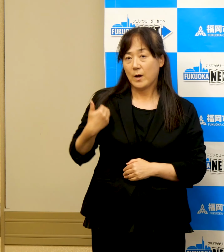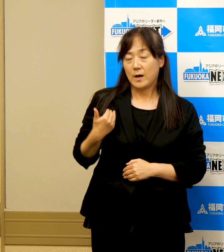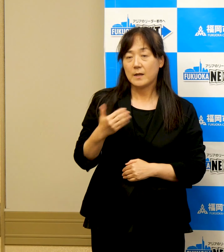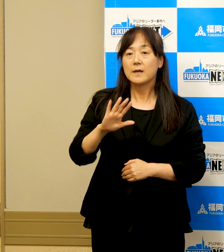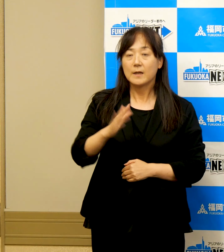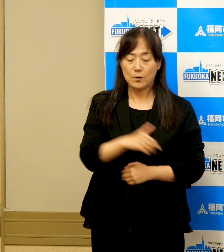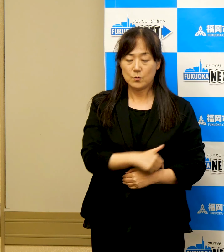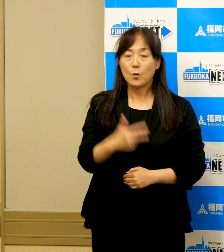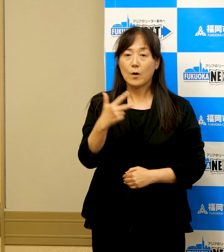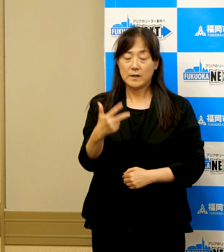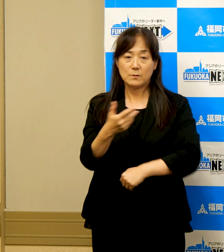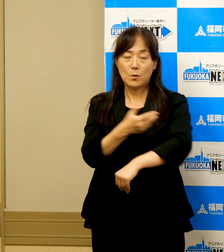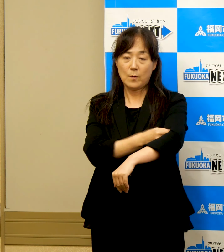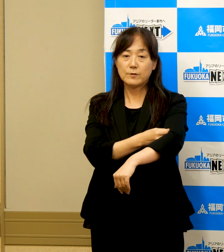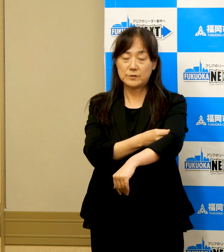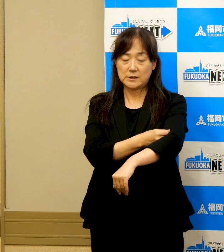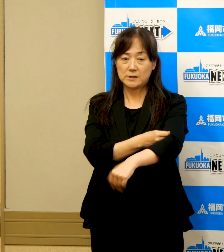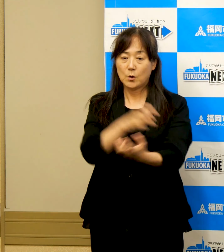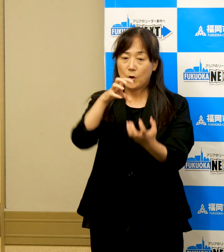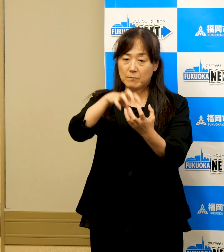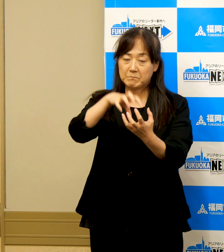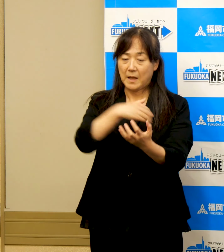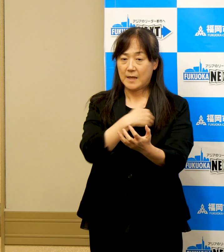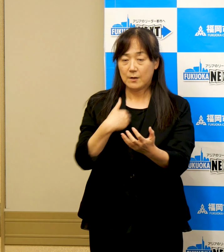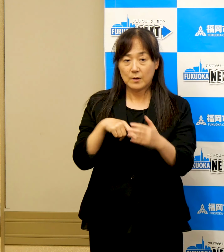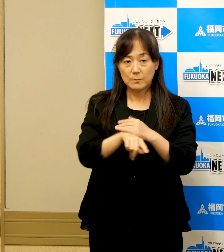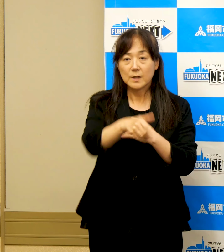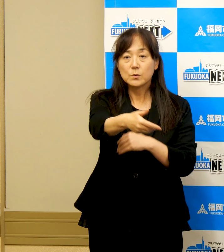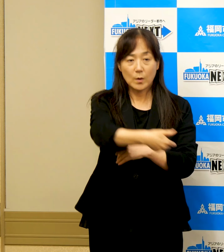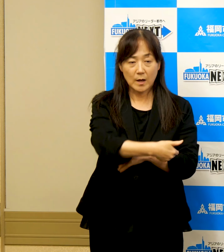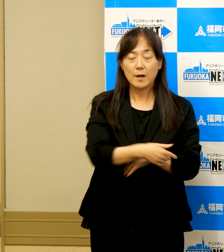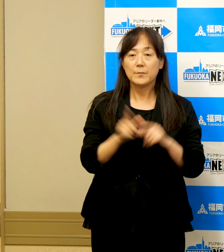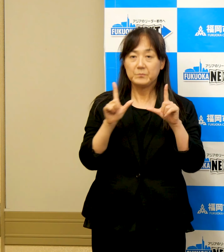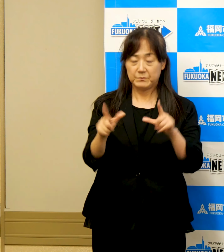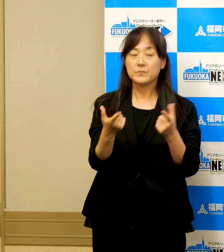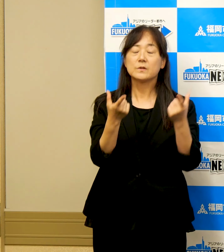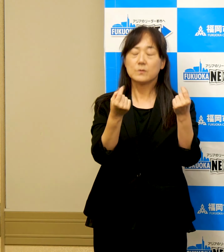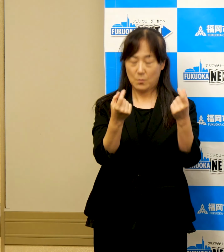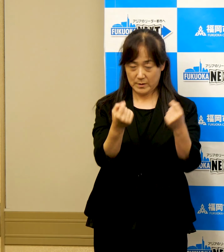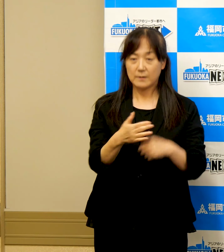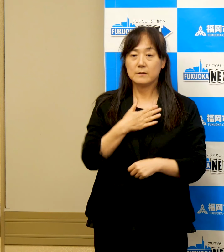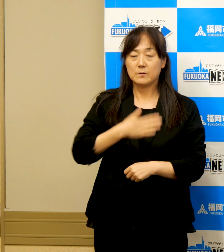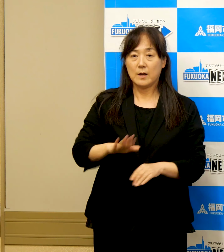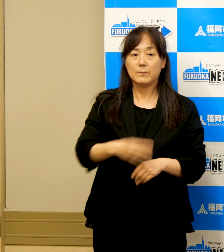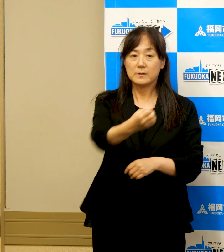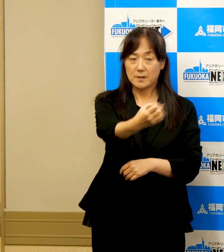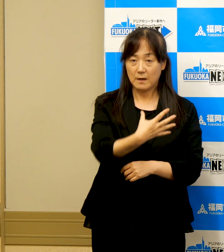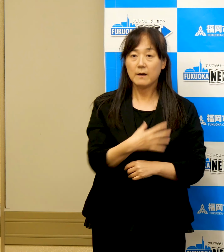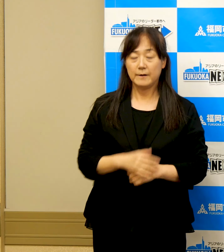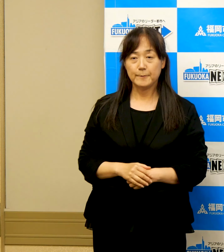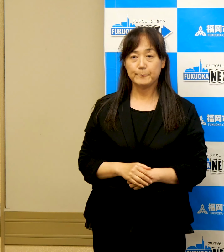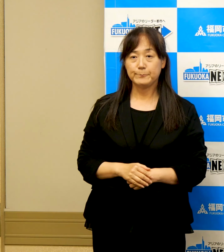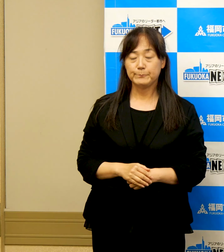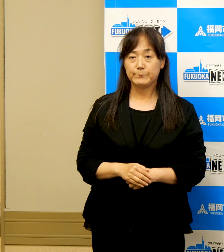福岡市もワクチンの確保できるという 見込みでやっているということですか (市長)はい そうです (記者)分かりました